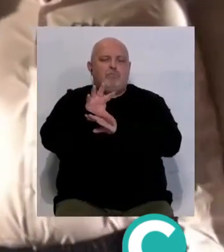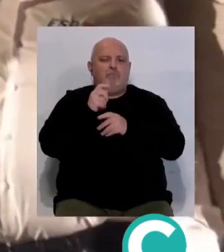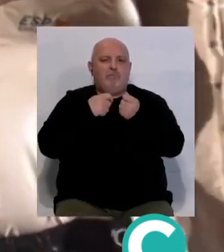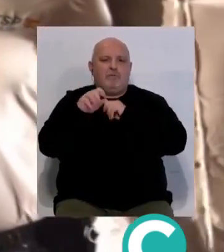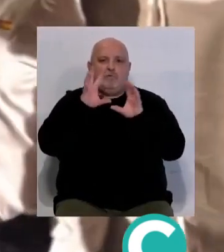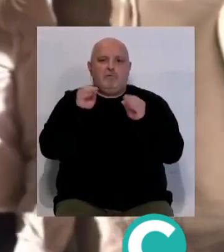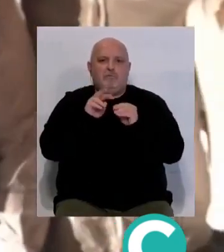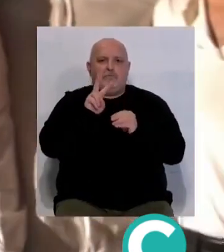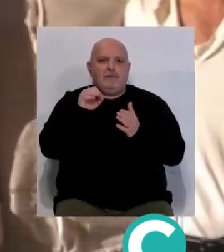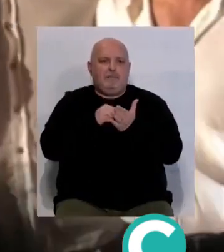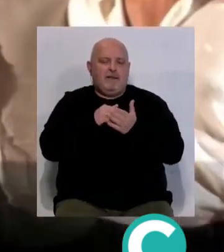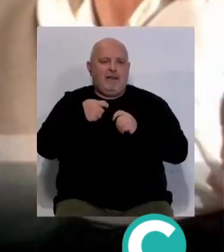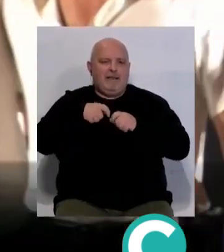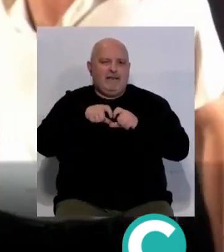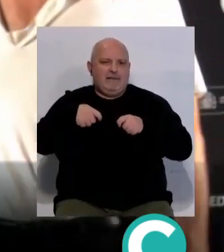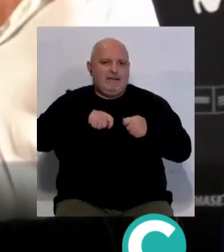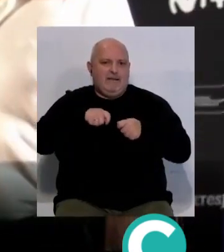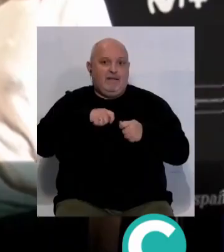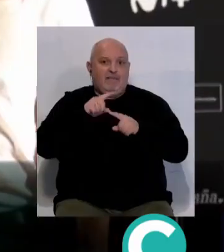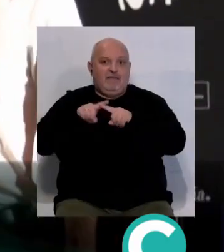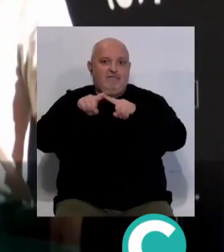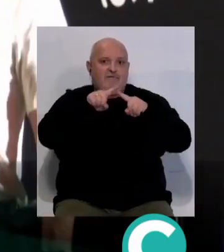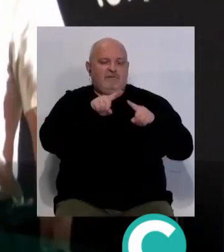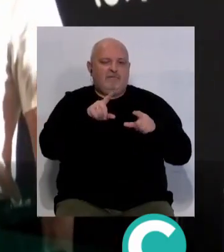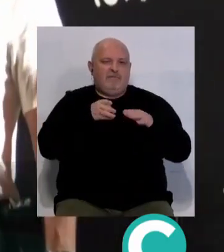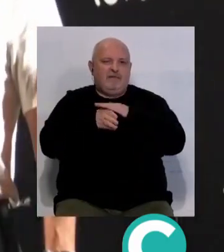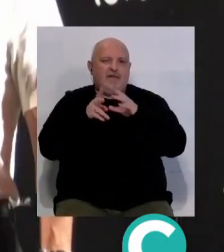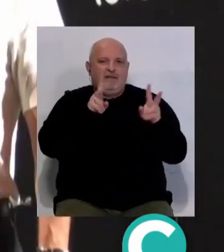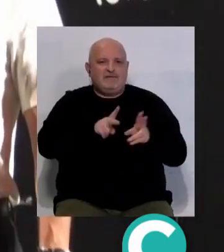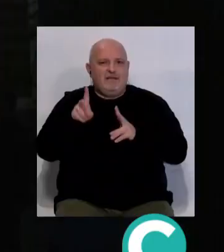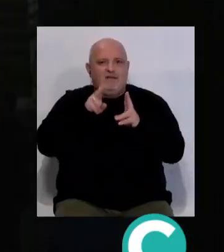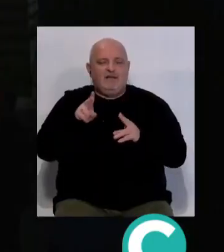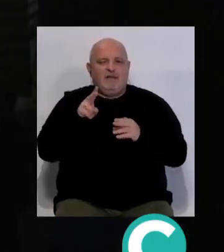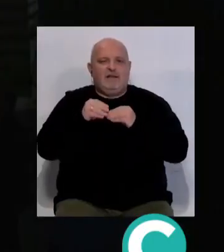total de 20.000 entradas para los distintos pases de series que tuvieron lugar en la